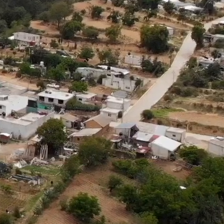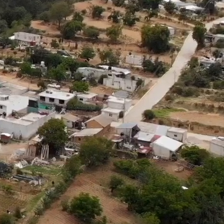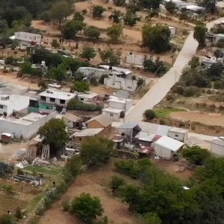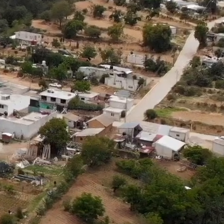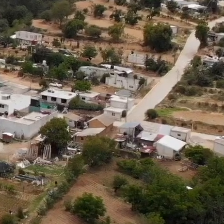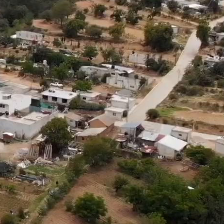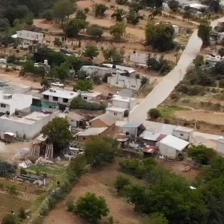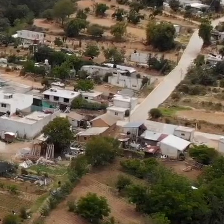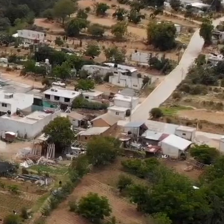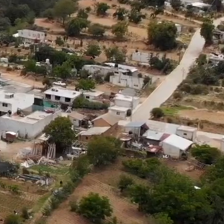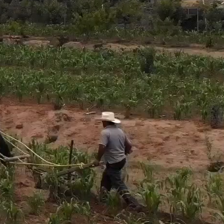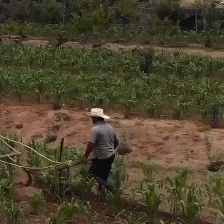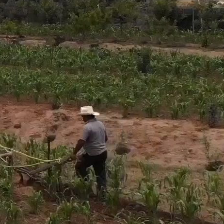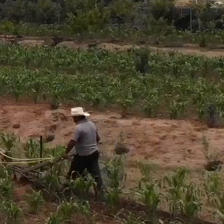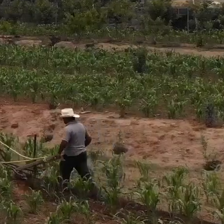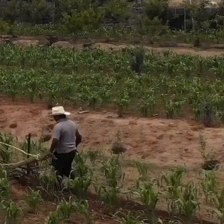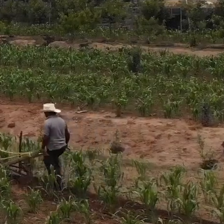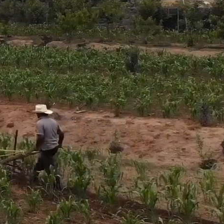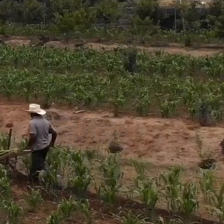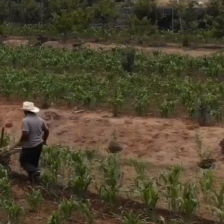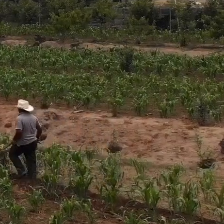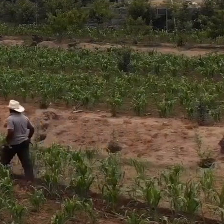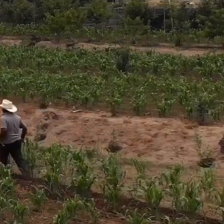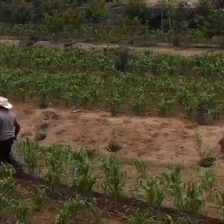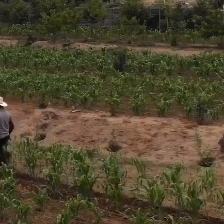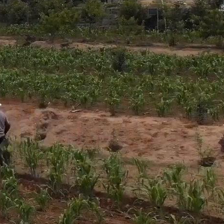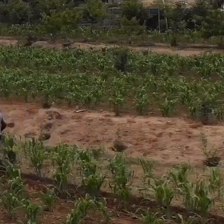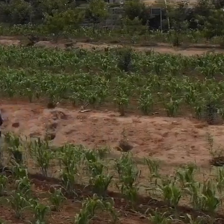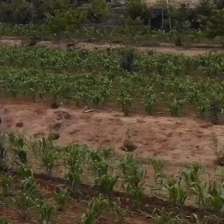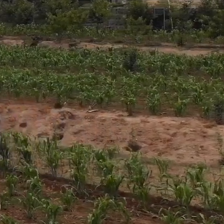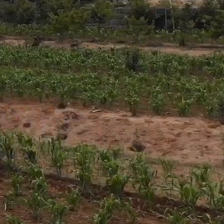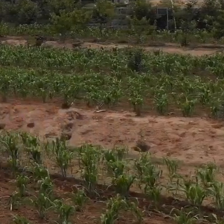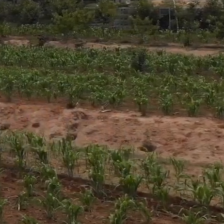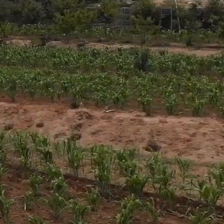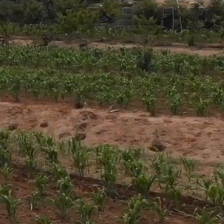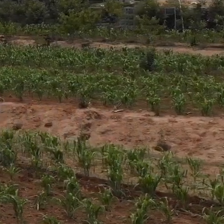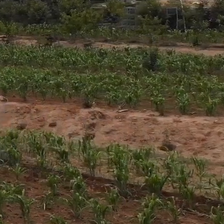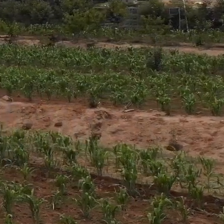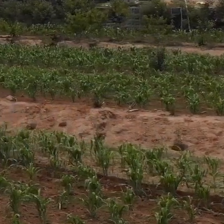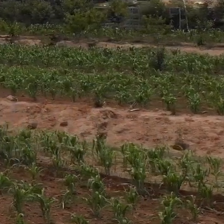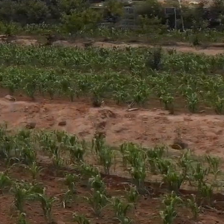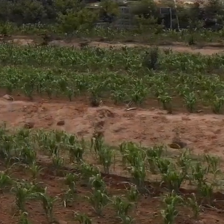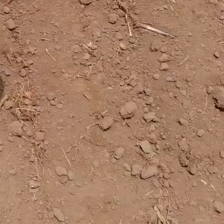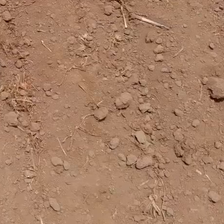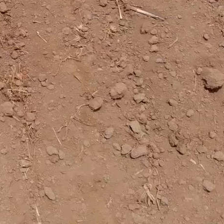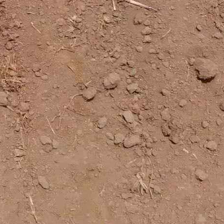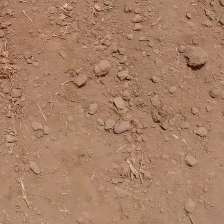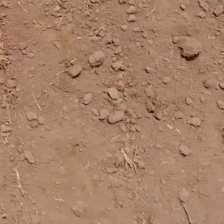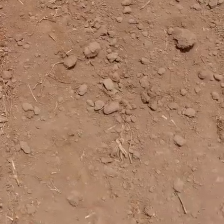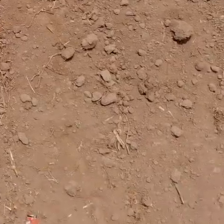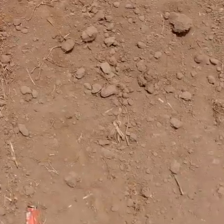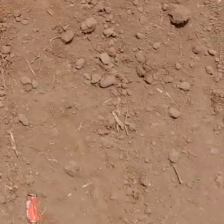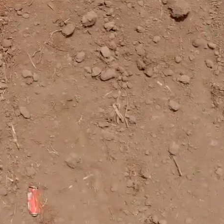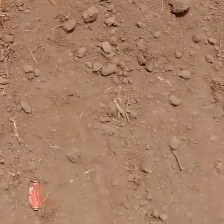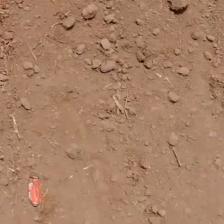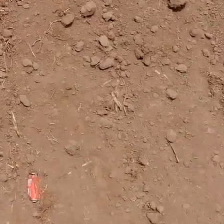México todavía en una parte muy importante de nuestro país es con maíz criollo el maíz